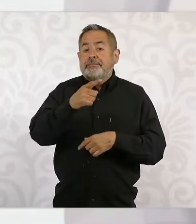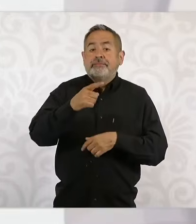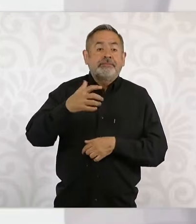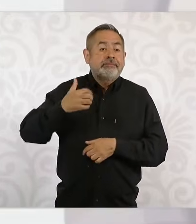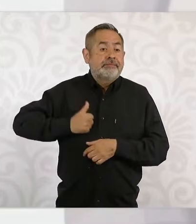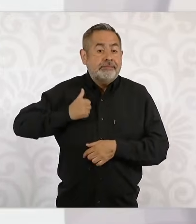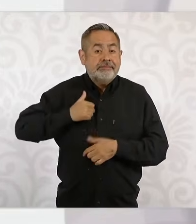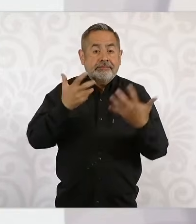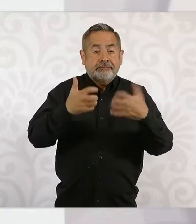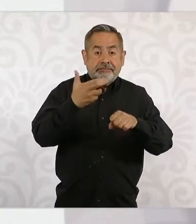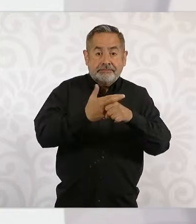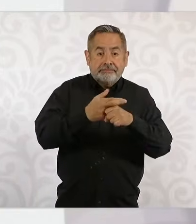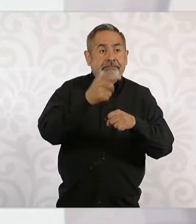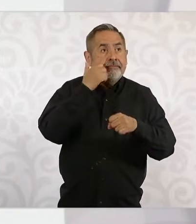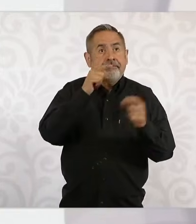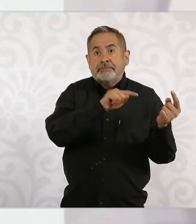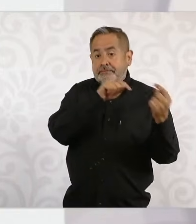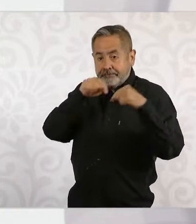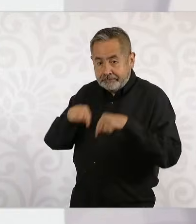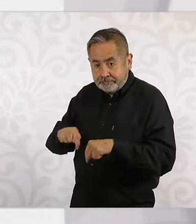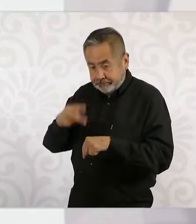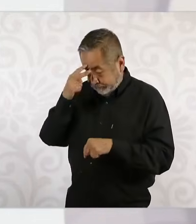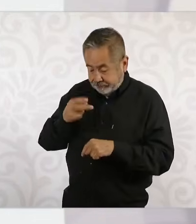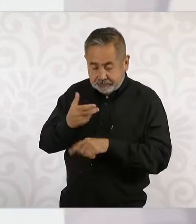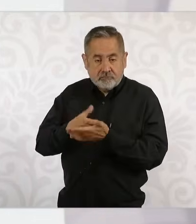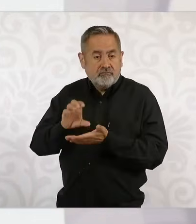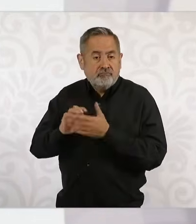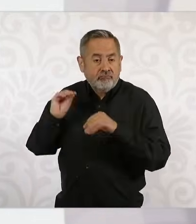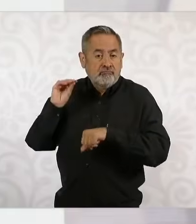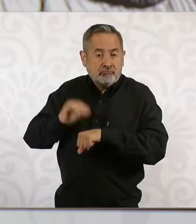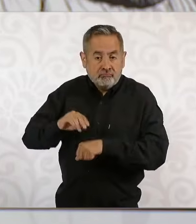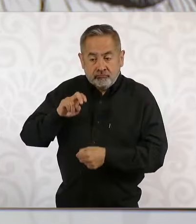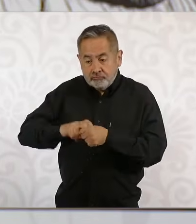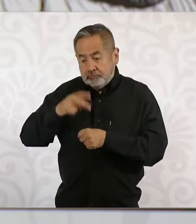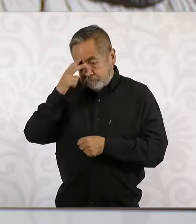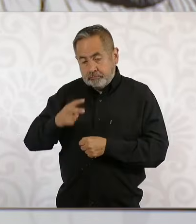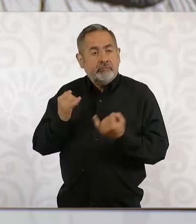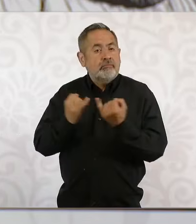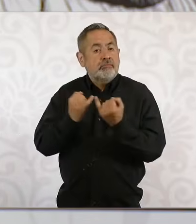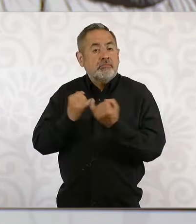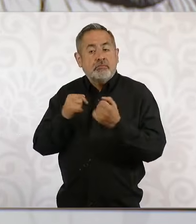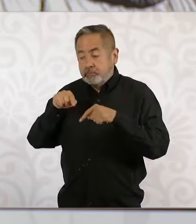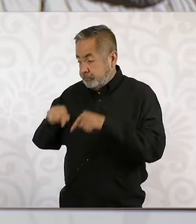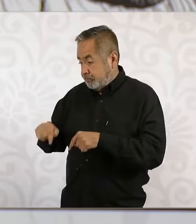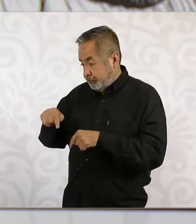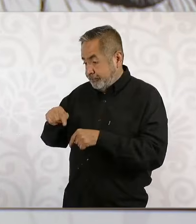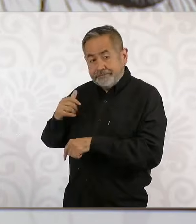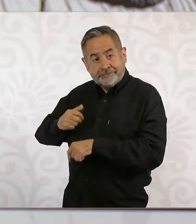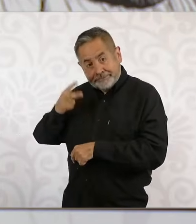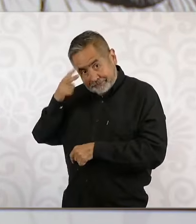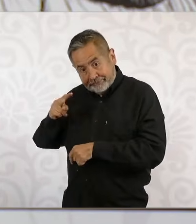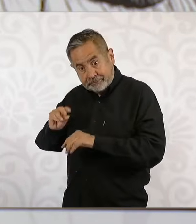invertir en México y también de empresas mexicanas en invertir en Canadá y fortalecer el comercio